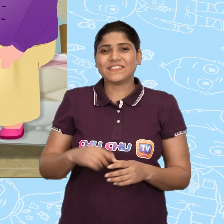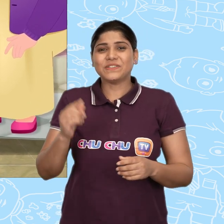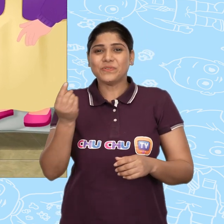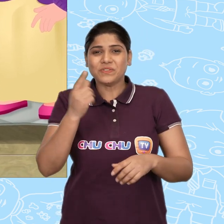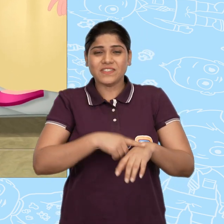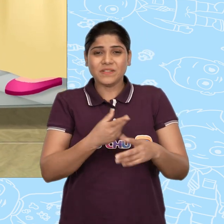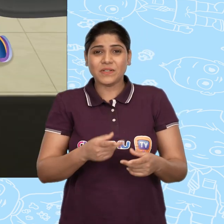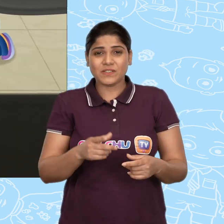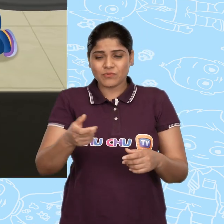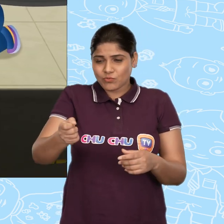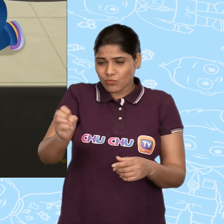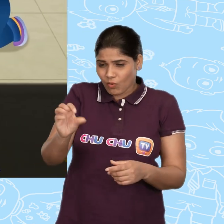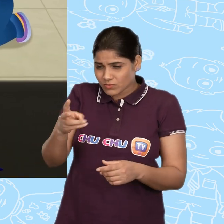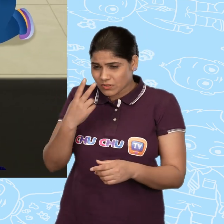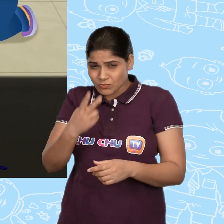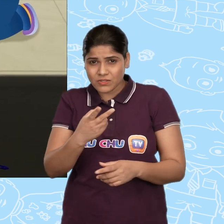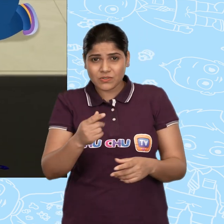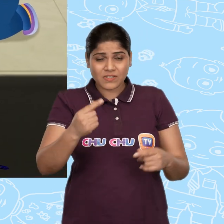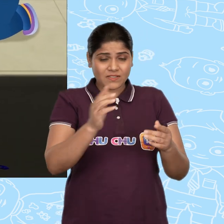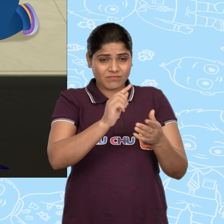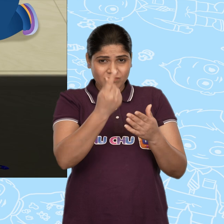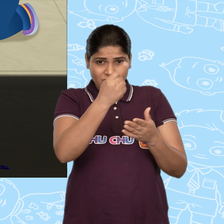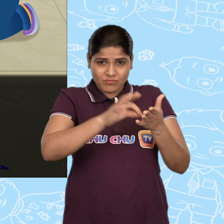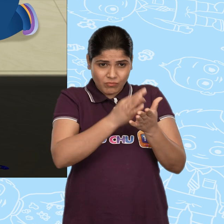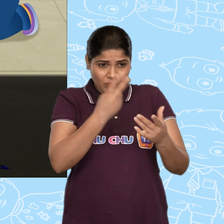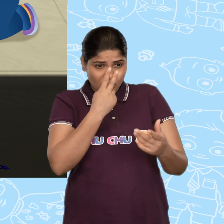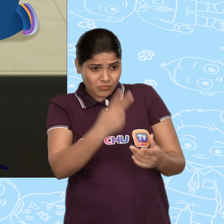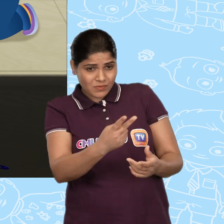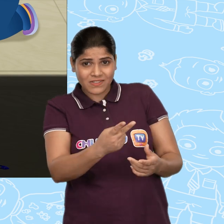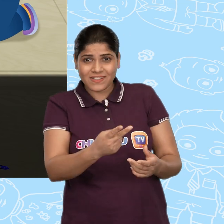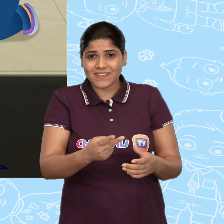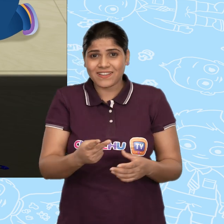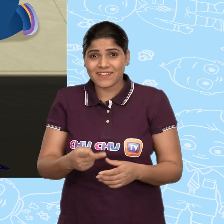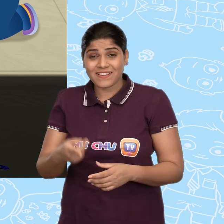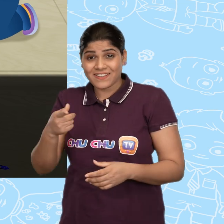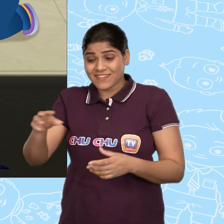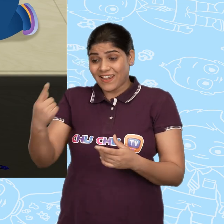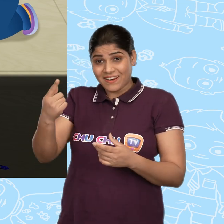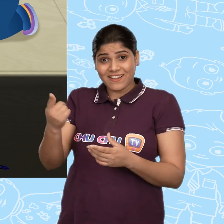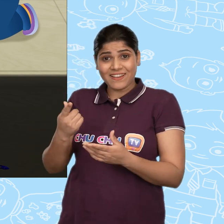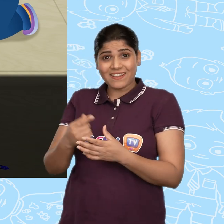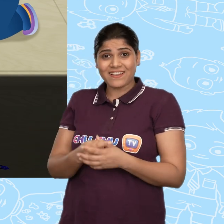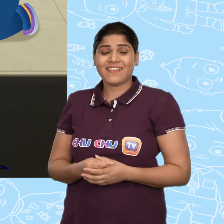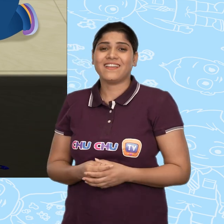कुछ ही देर में, torch की रौशनी मे उसे सुई दिख गयी। आह यह रही !